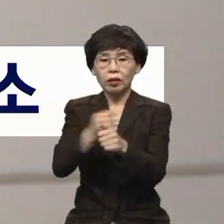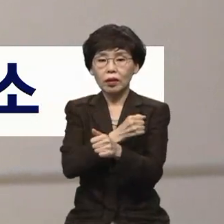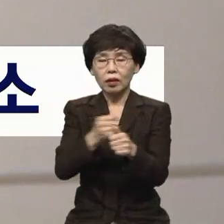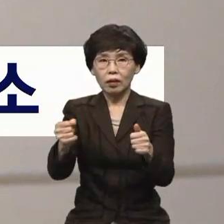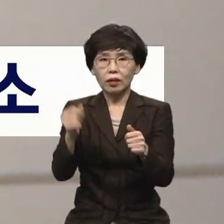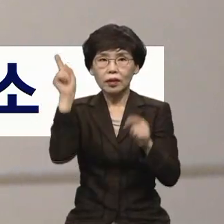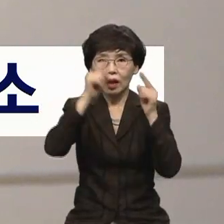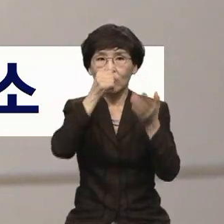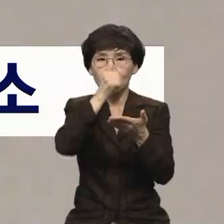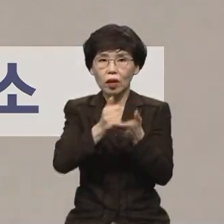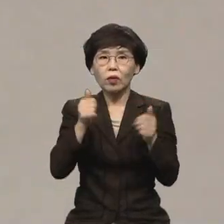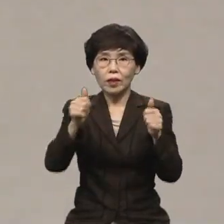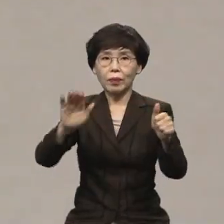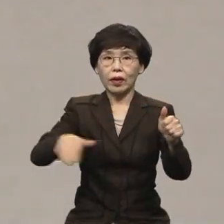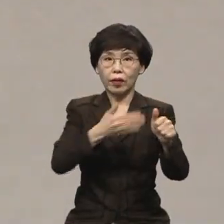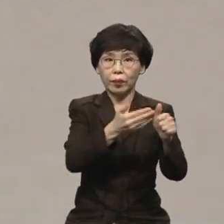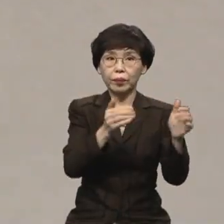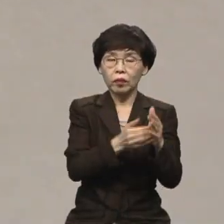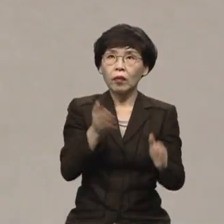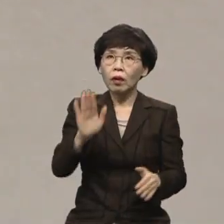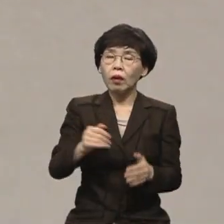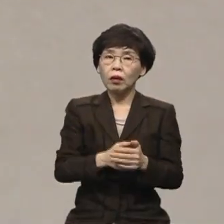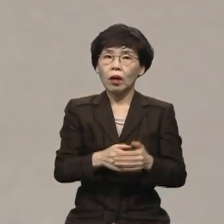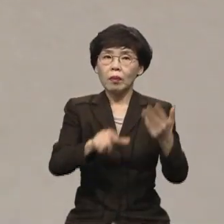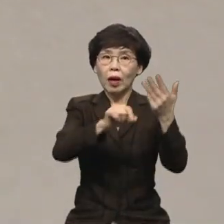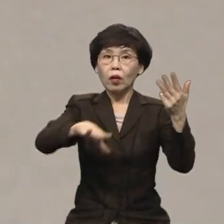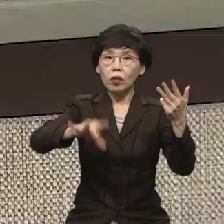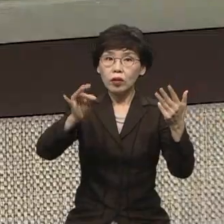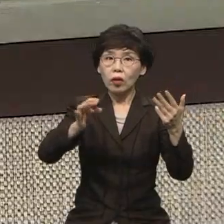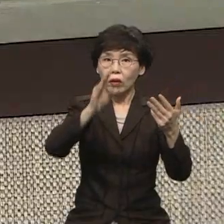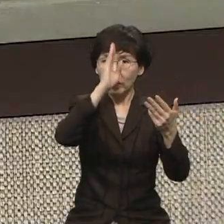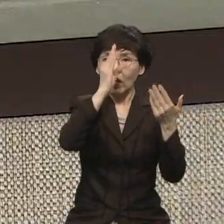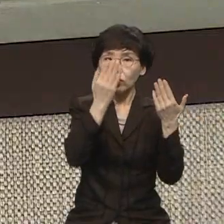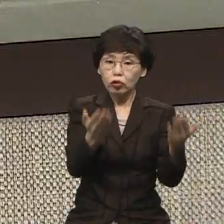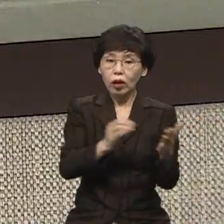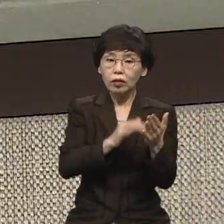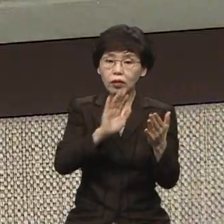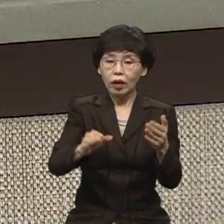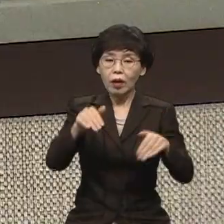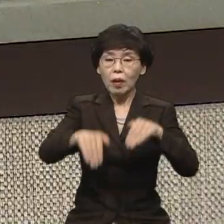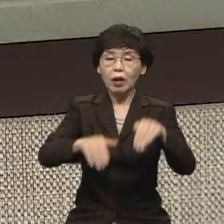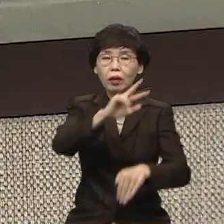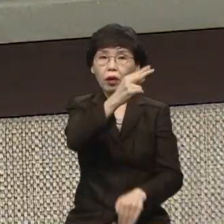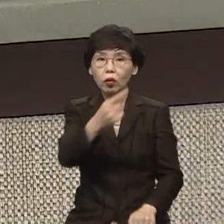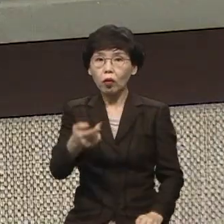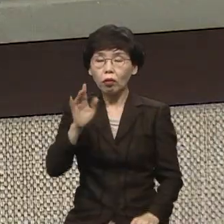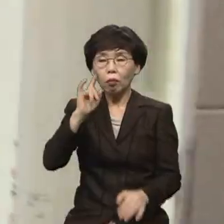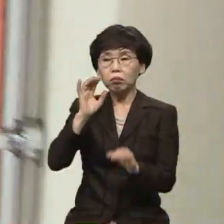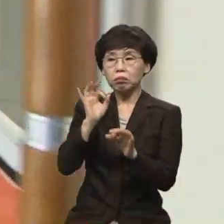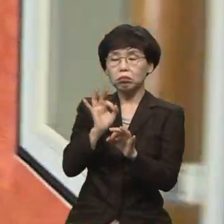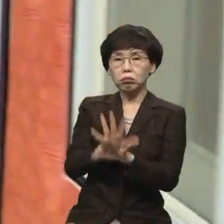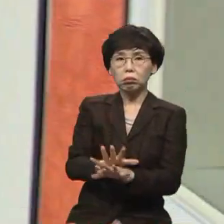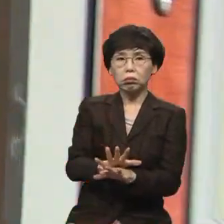기소됐습니다. 하지만 지난달 초 병가를 마치고 발레단에 복귀한 A 씨는 뜻밖의 상황에 좌절했습니다.